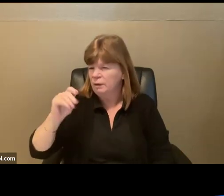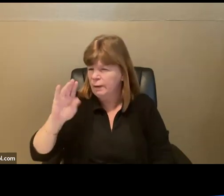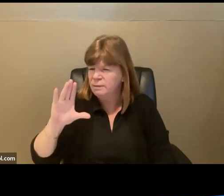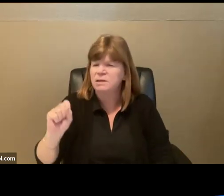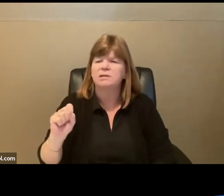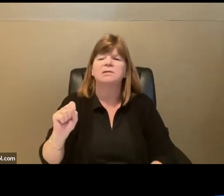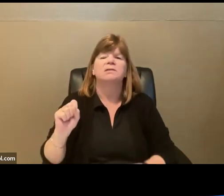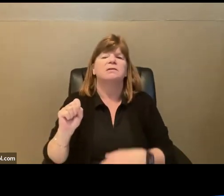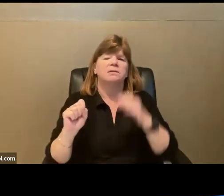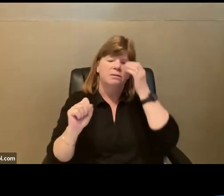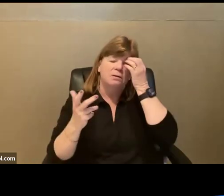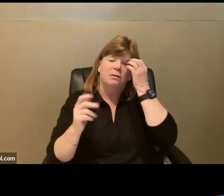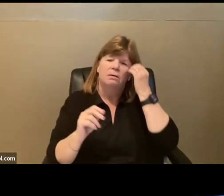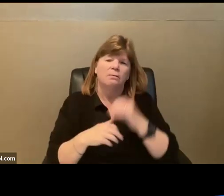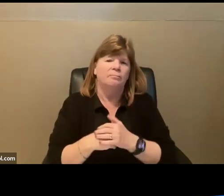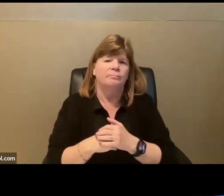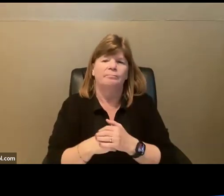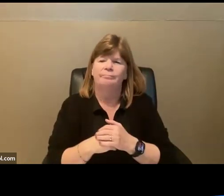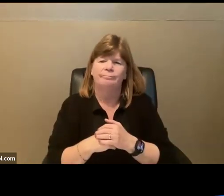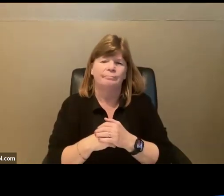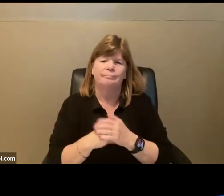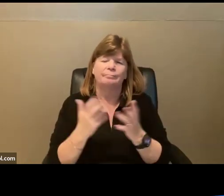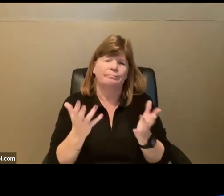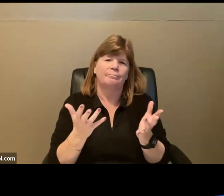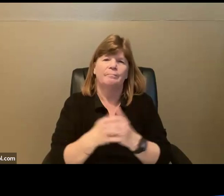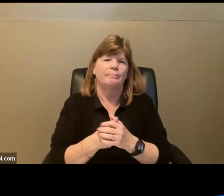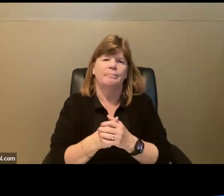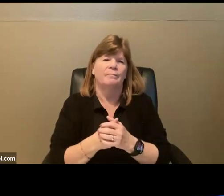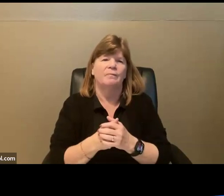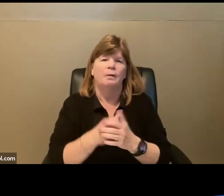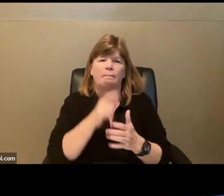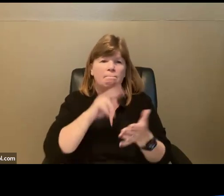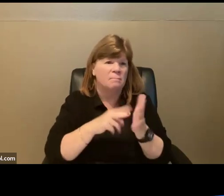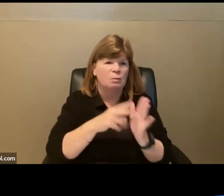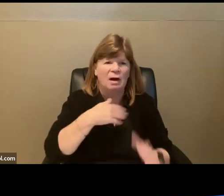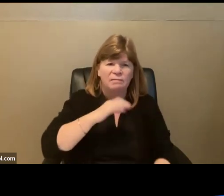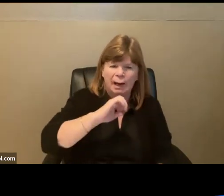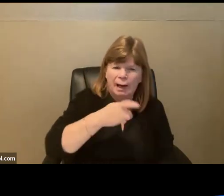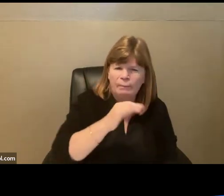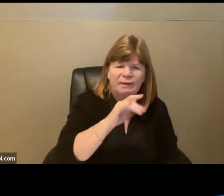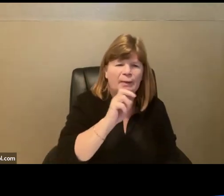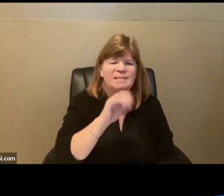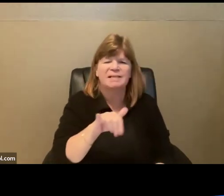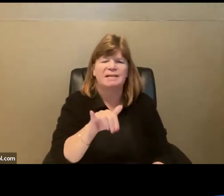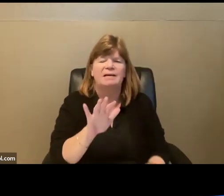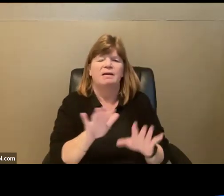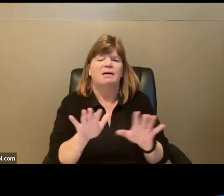anticonvulsivos en dosis muy bajas. No significa que tengan epilepsia. No significa que tengan depresión.